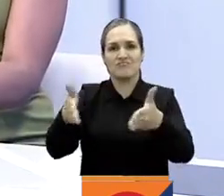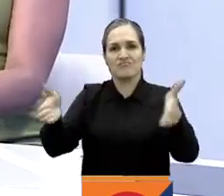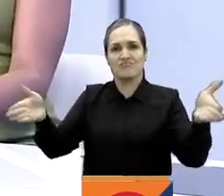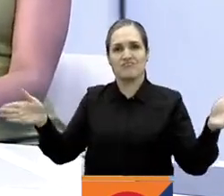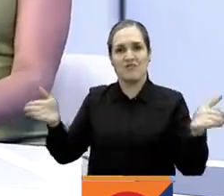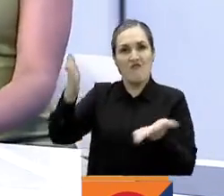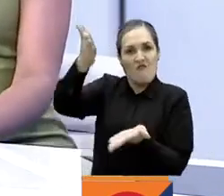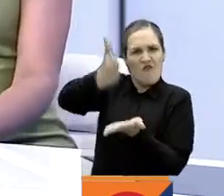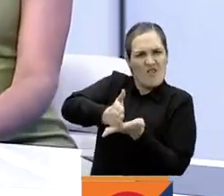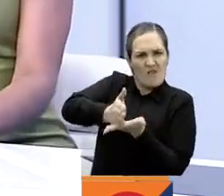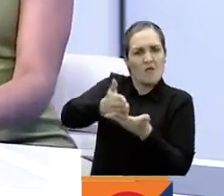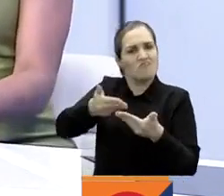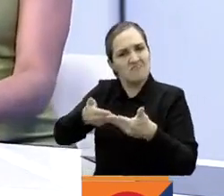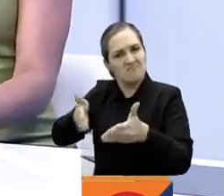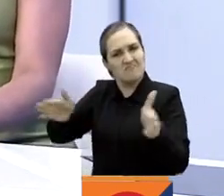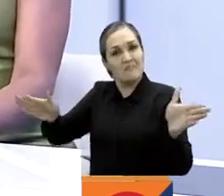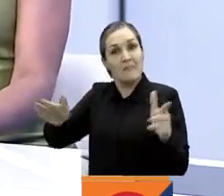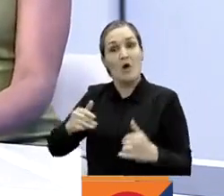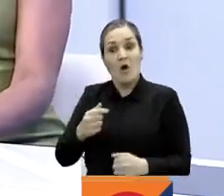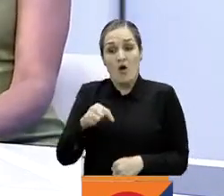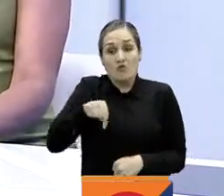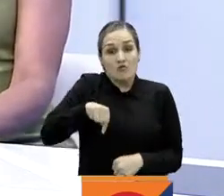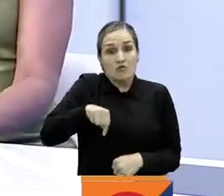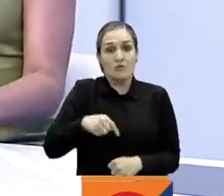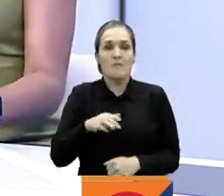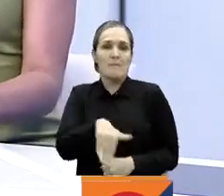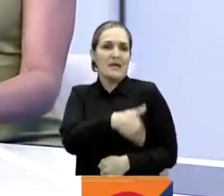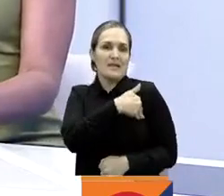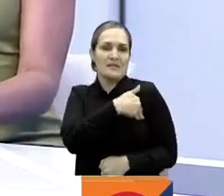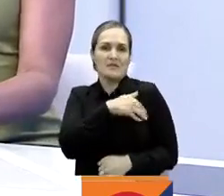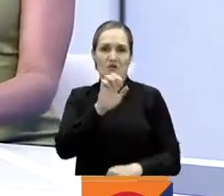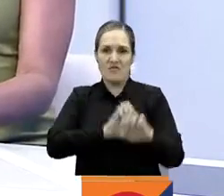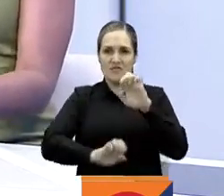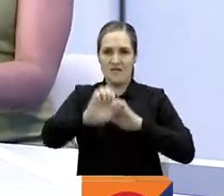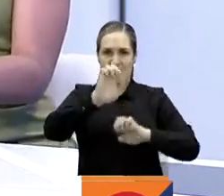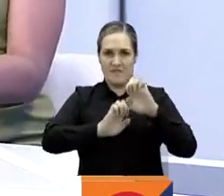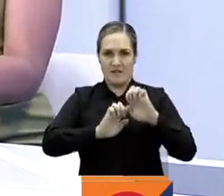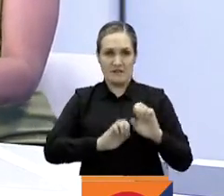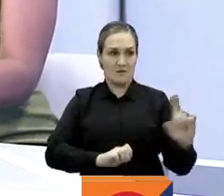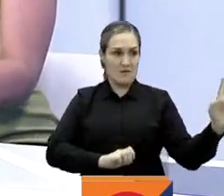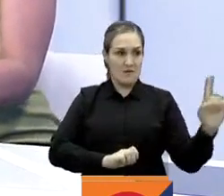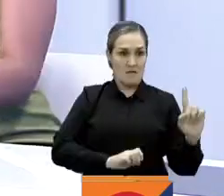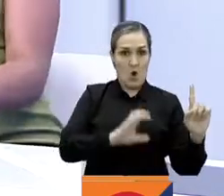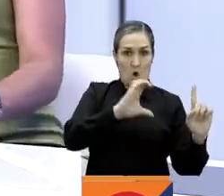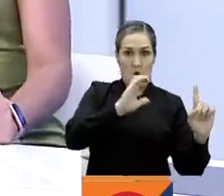BUENAS NOCHES BIENVENIDOS A RTVC NOTICIAS, SOMOS EL NOTICIERO DE TODOS, IMPORTANTEA COLOMBIA Y VENEZUELA, A TAN SóLO